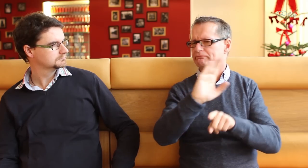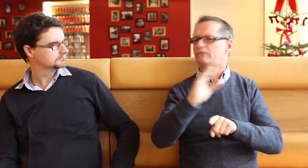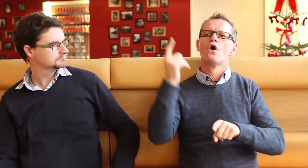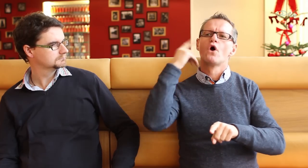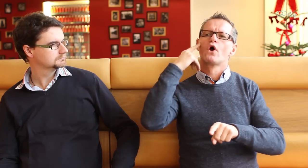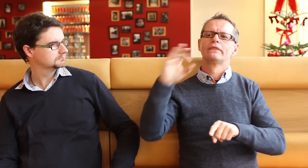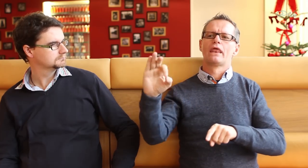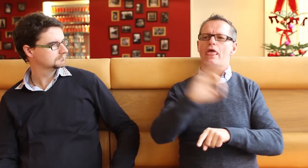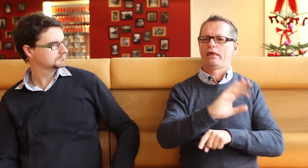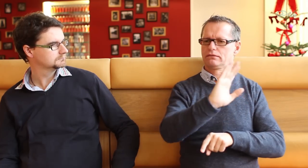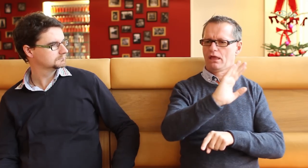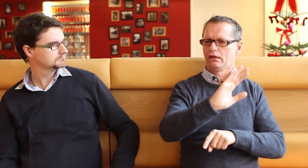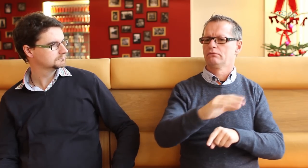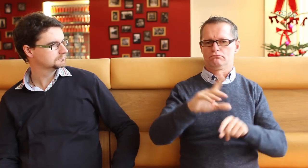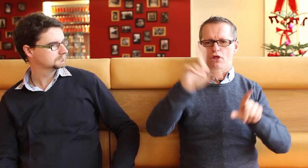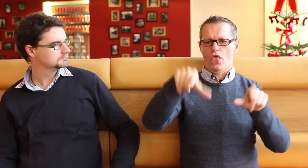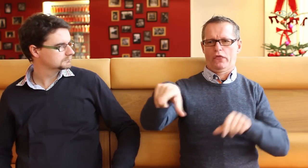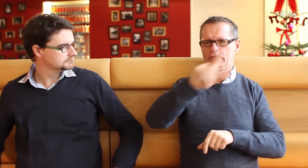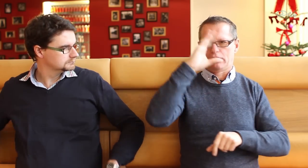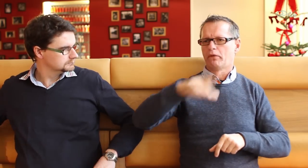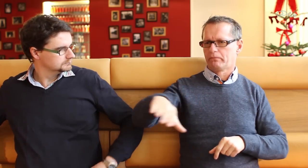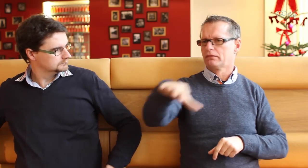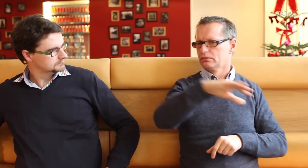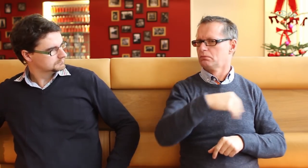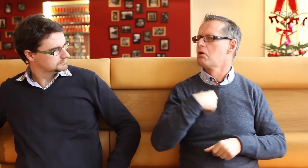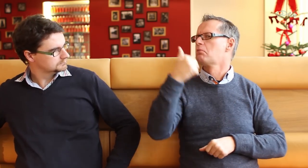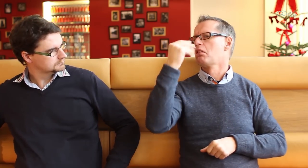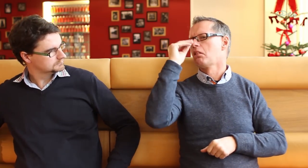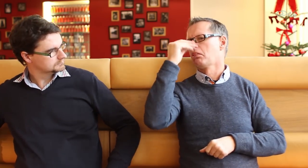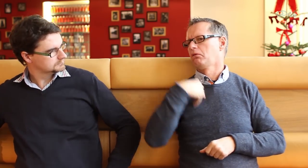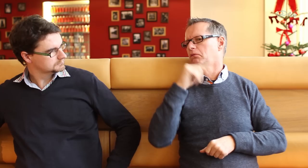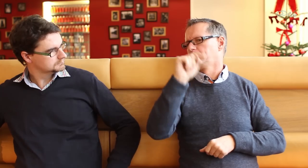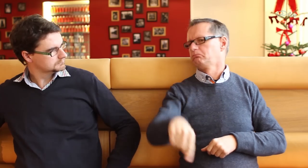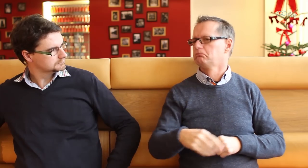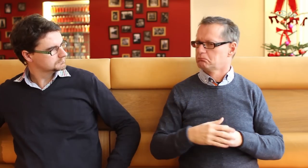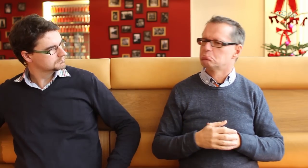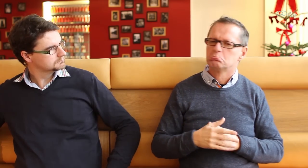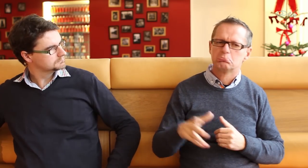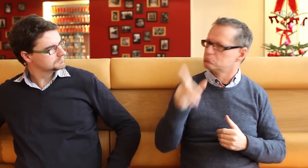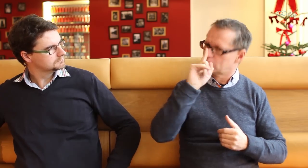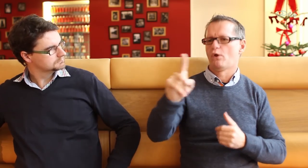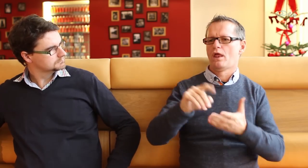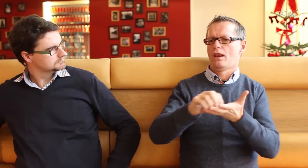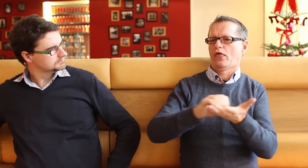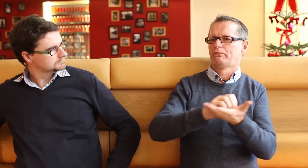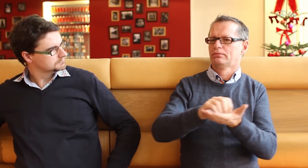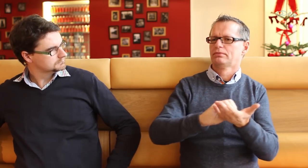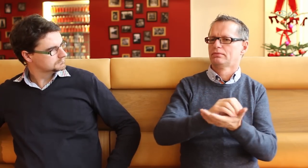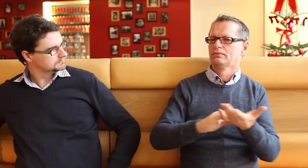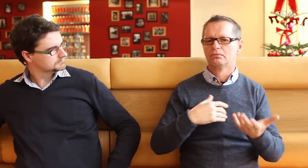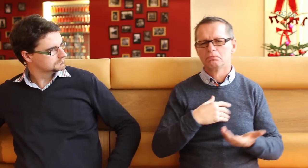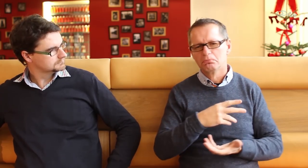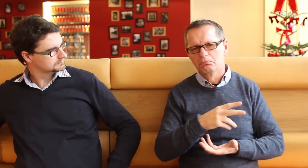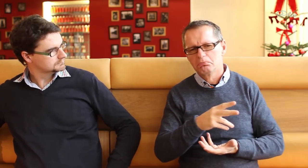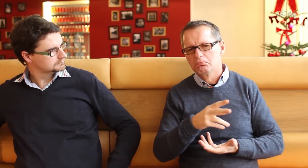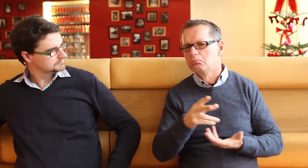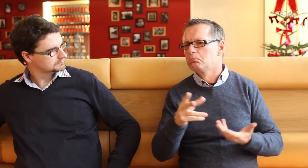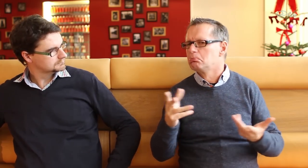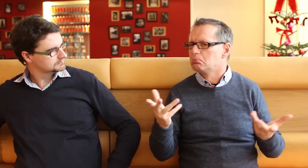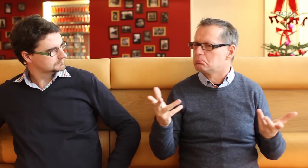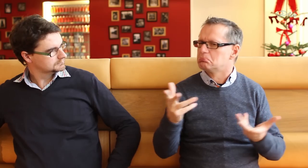Der Leiter ist hörend. Die Leute sind taubblind. Ich war neugierig und bin mal hin. Dort wird nur gelormt. Das war ganz interessant.